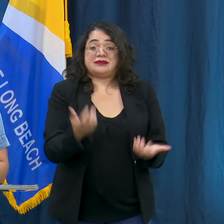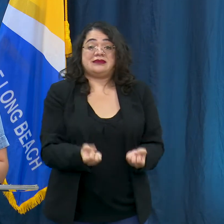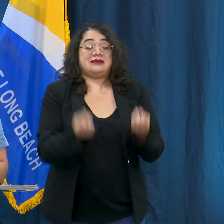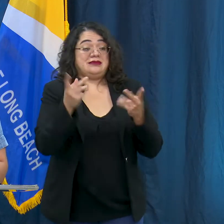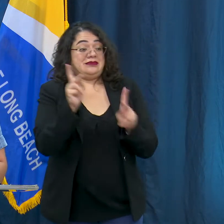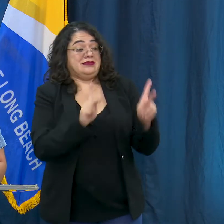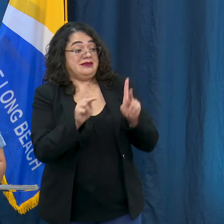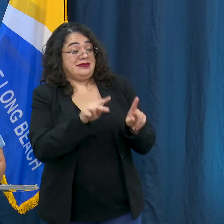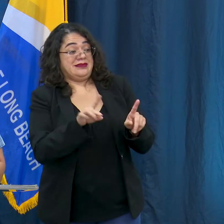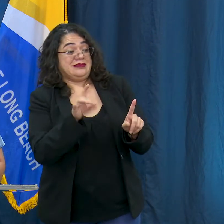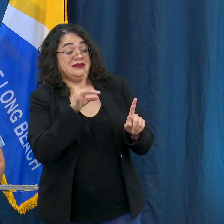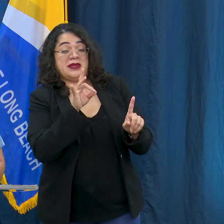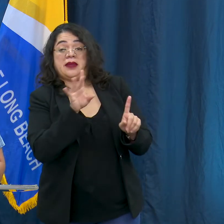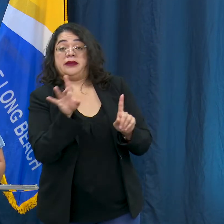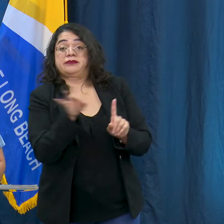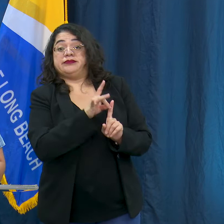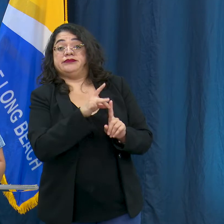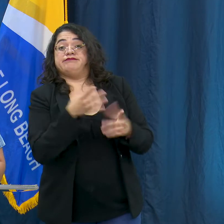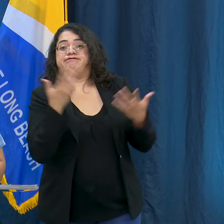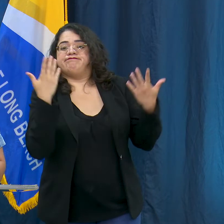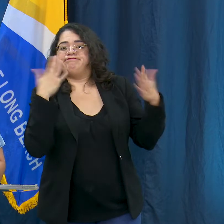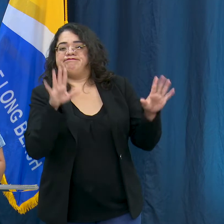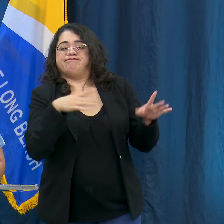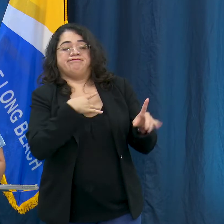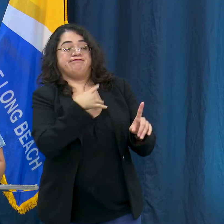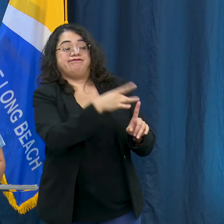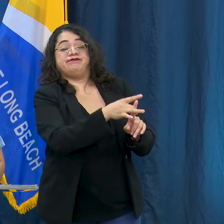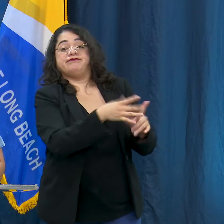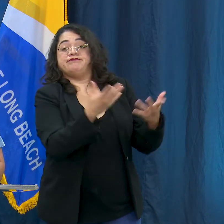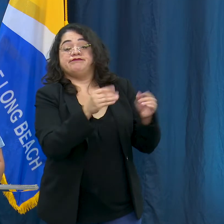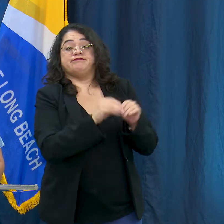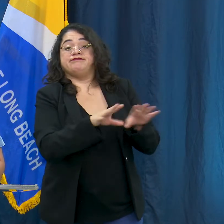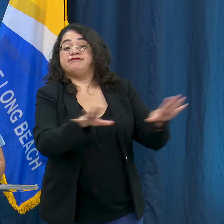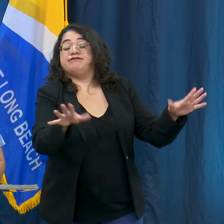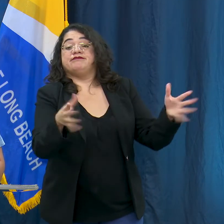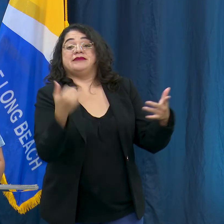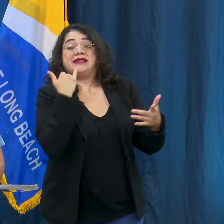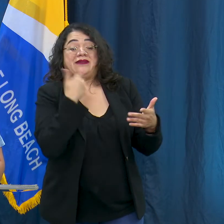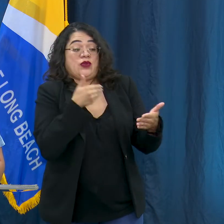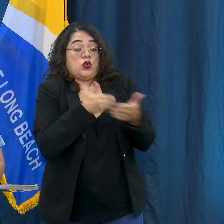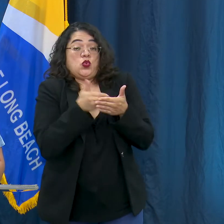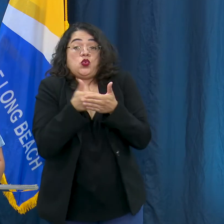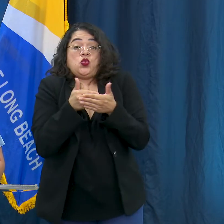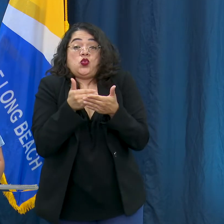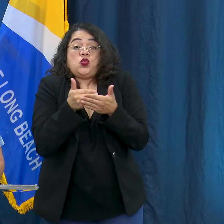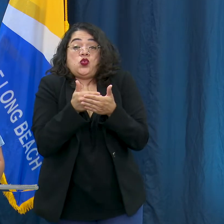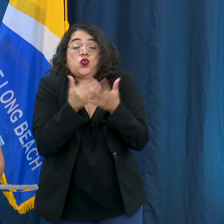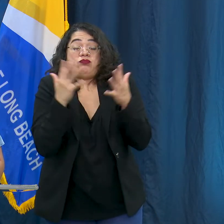esta en contacto fisico cercano es más probable case infect a todos Devon's so